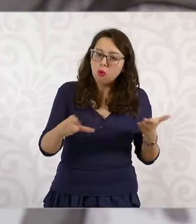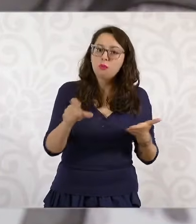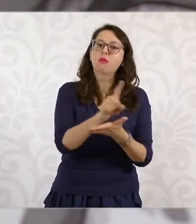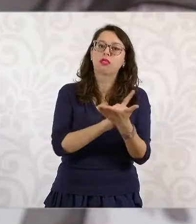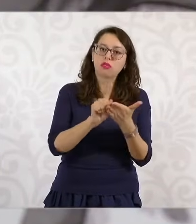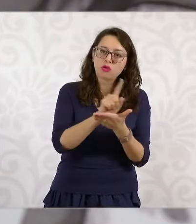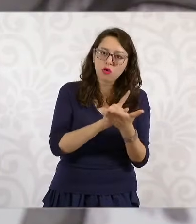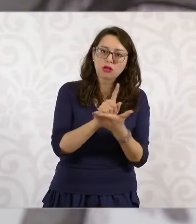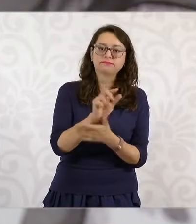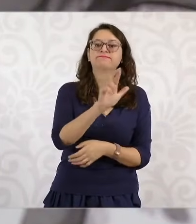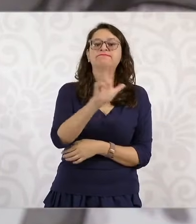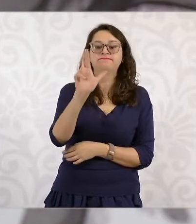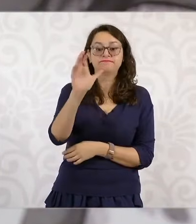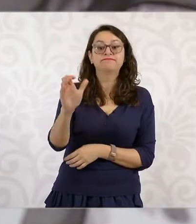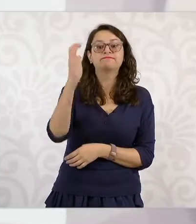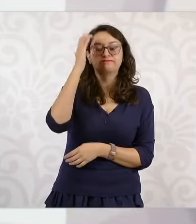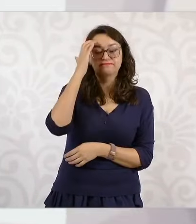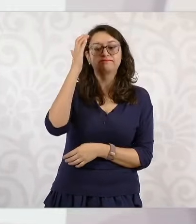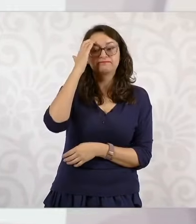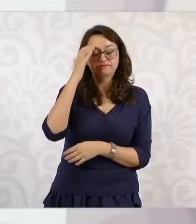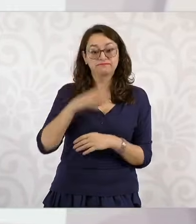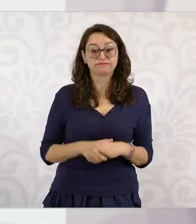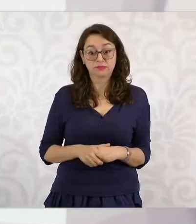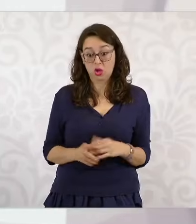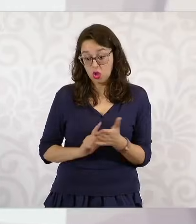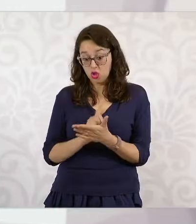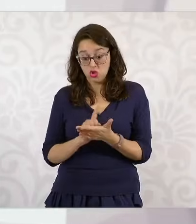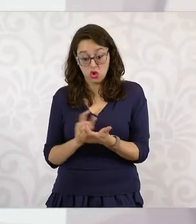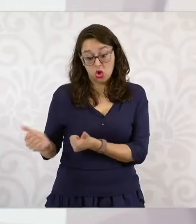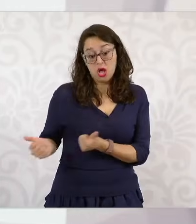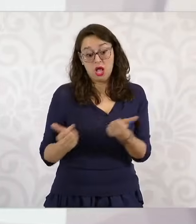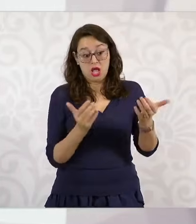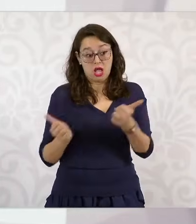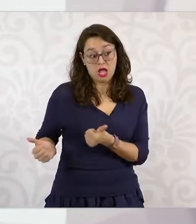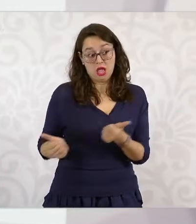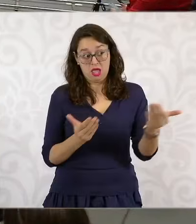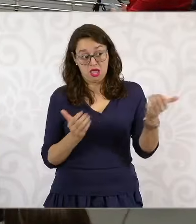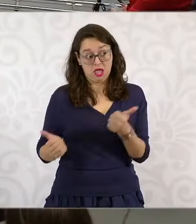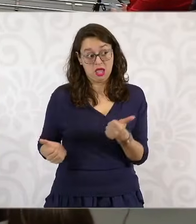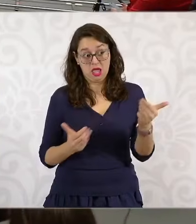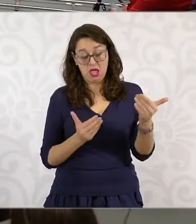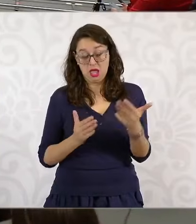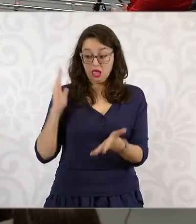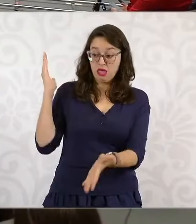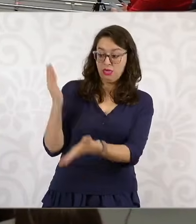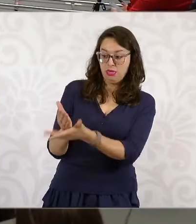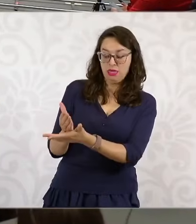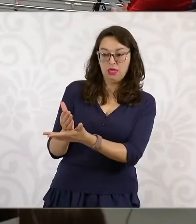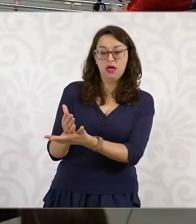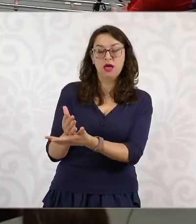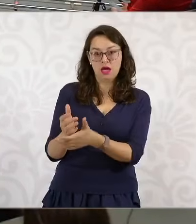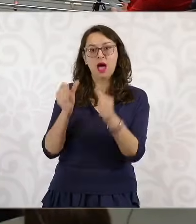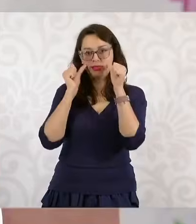solamente evitando la llegada de drogas de otros lugares a Estados Unidos, sino atenderlo desde la